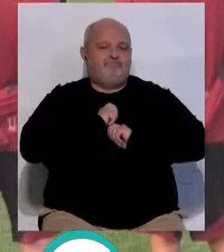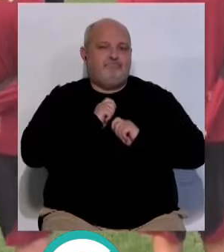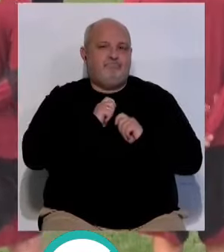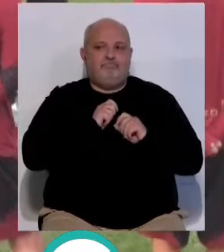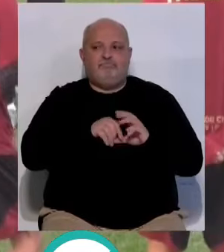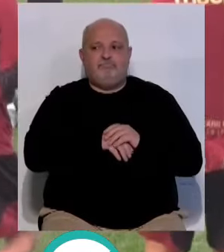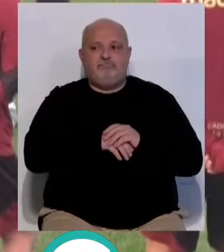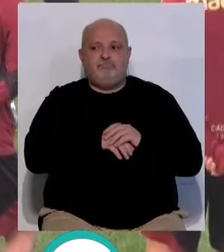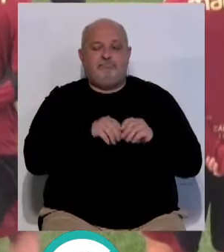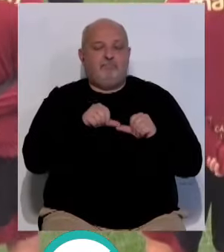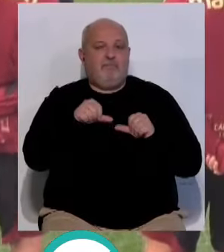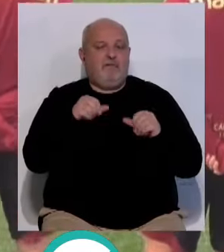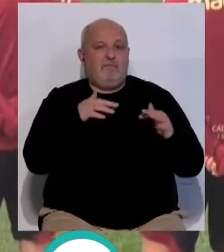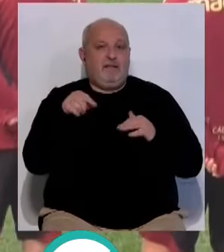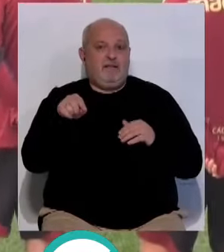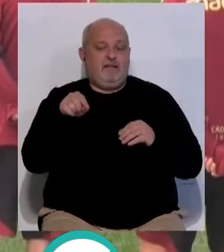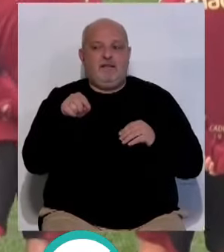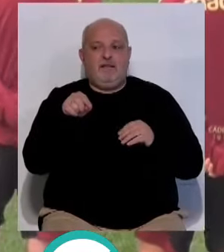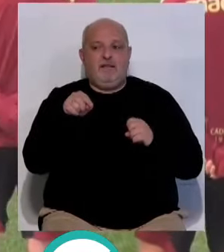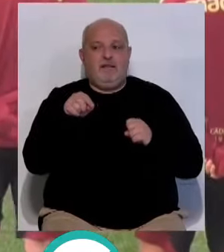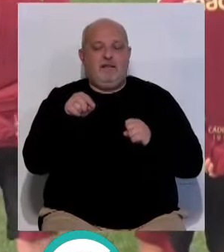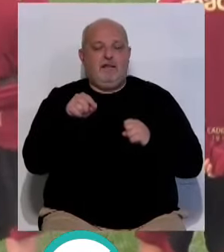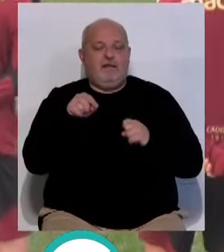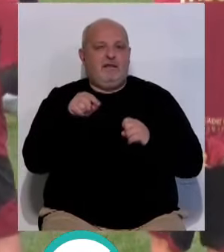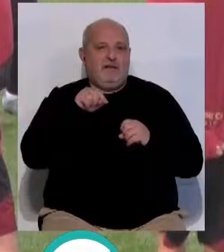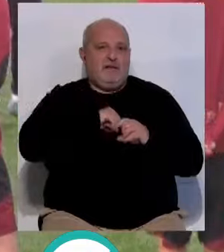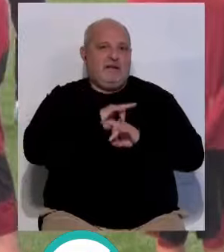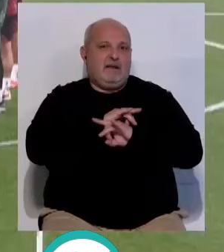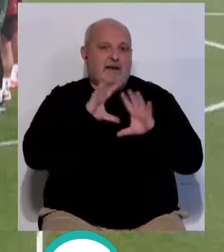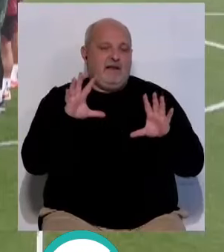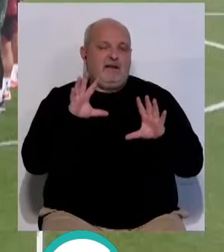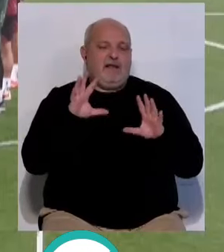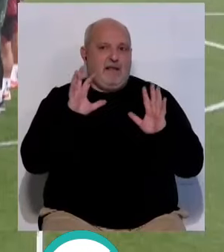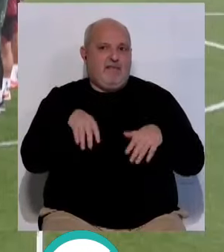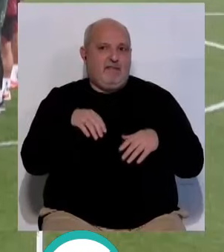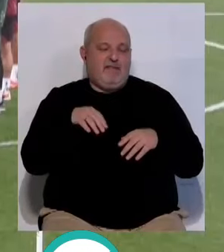y más este partido en el que estaba era claro y evidente que que el ciz se jugaba se jugaba